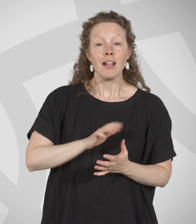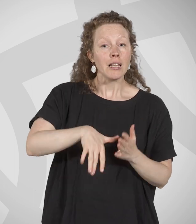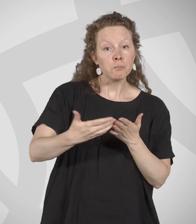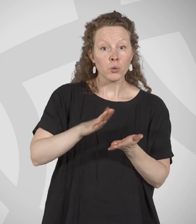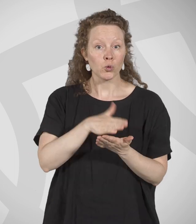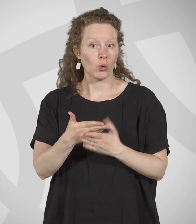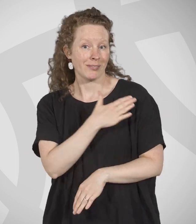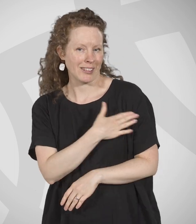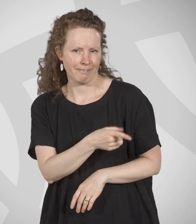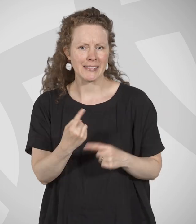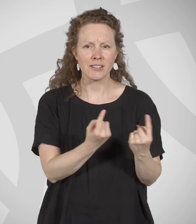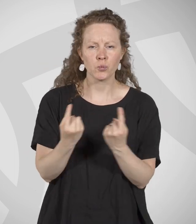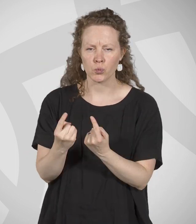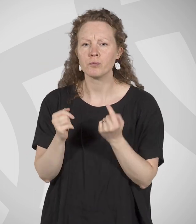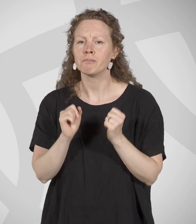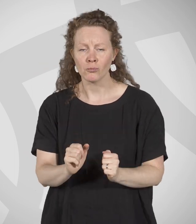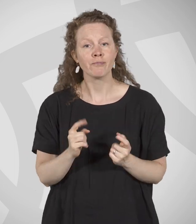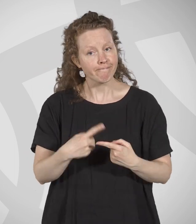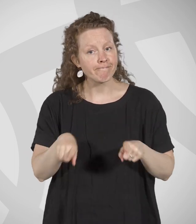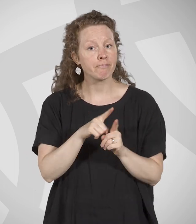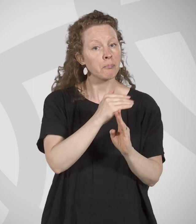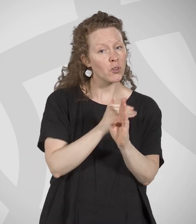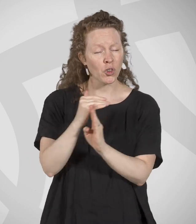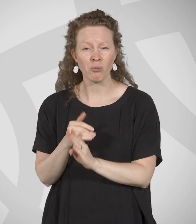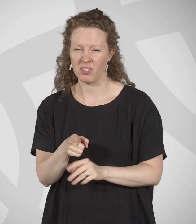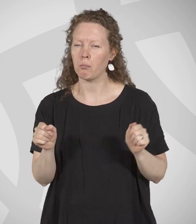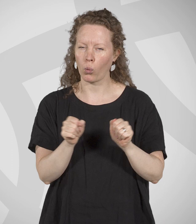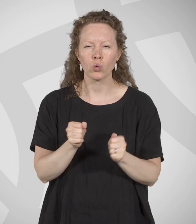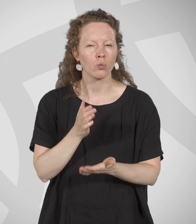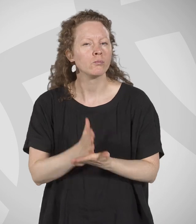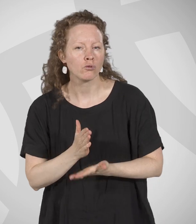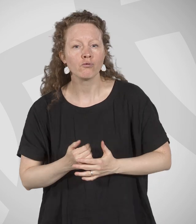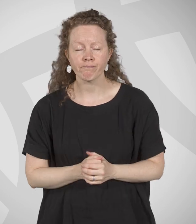En bedömning av situationen för teckenspråkstolkningstjänster - måste också genomföras brådskande.